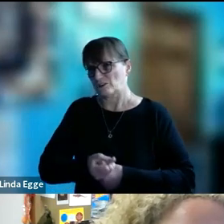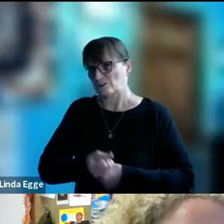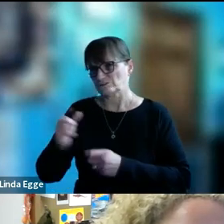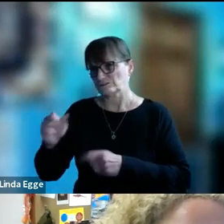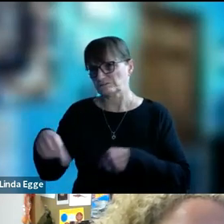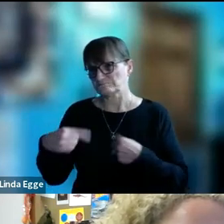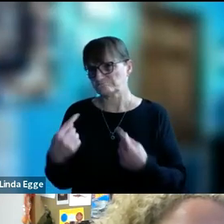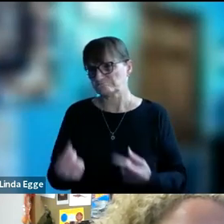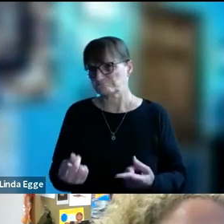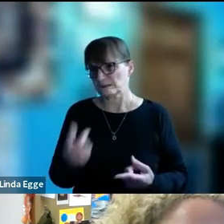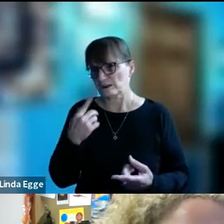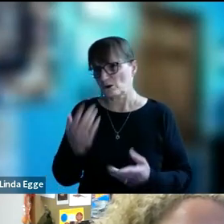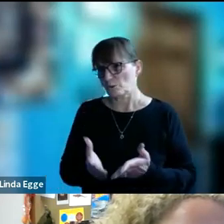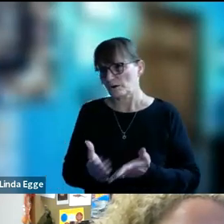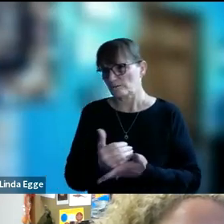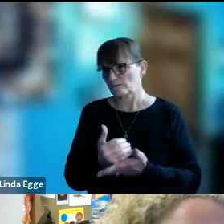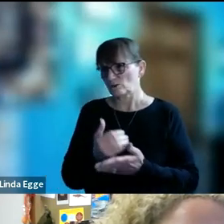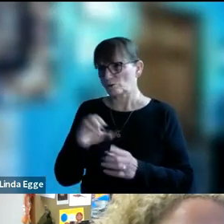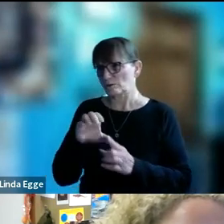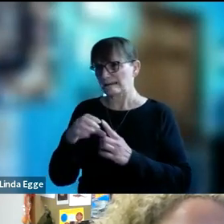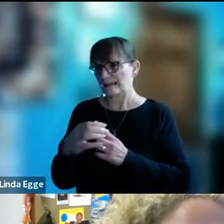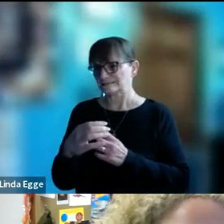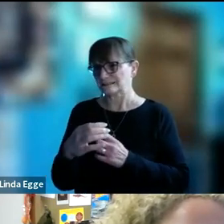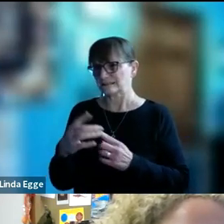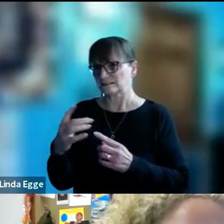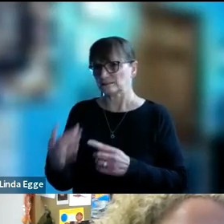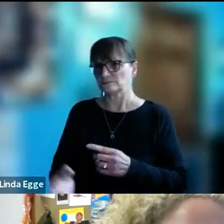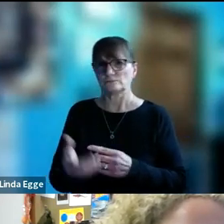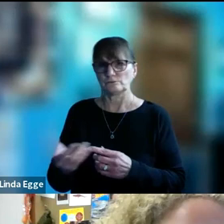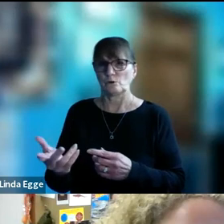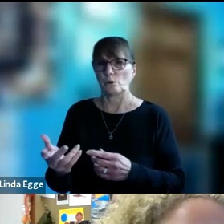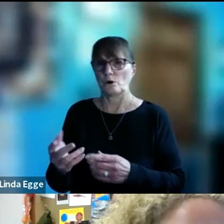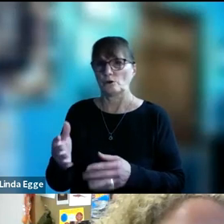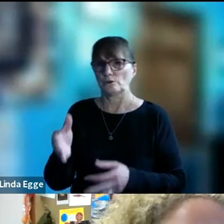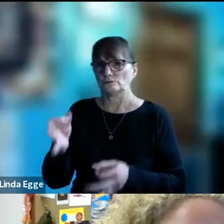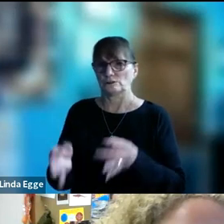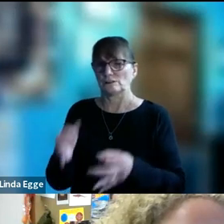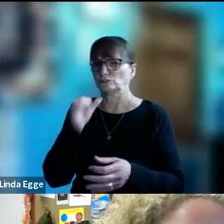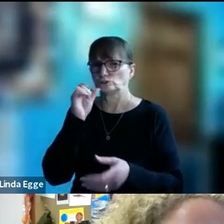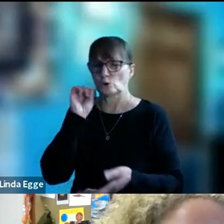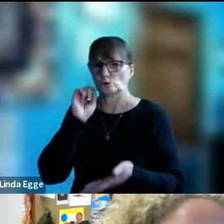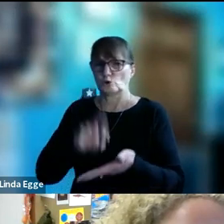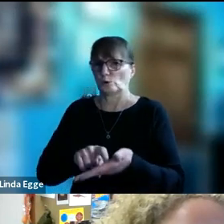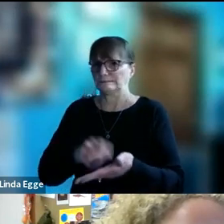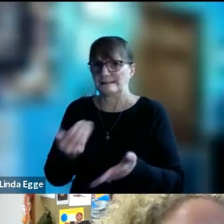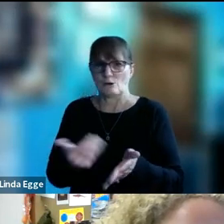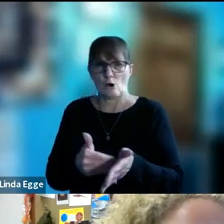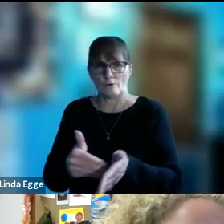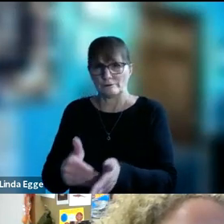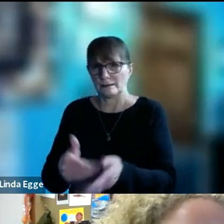Reviso casos para tres equipos de adjudicadores. Simplemente no lo veo muy a menudo. Es decir, realmente tratamos de ser sensibles